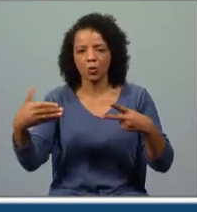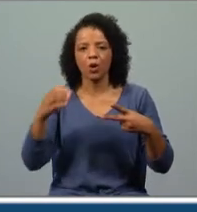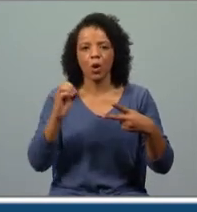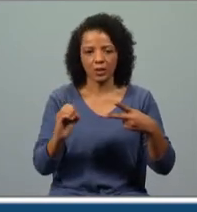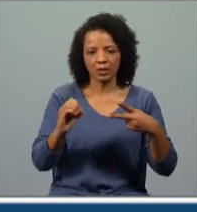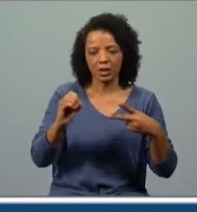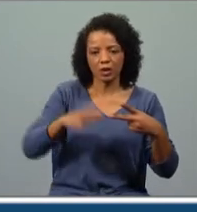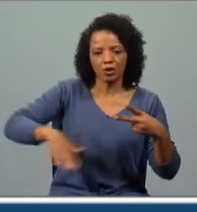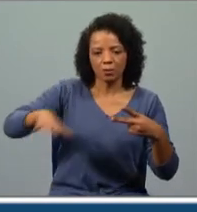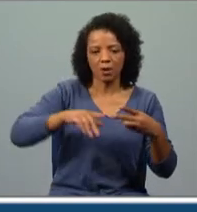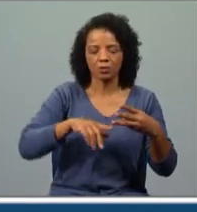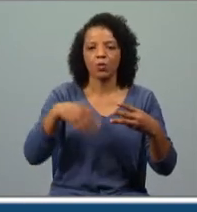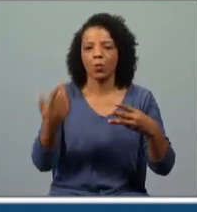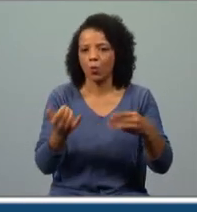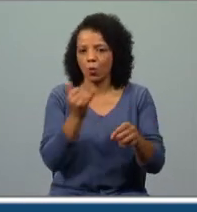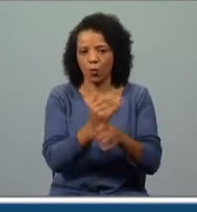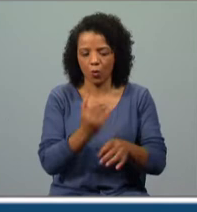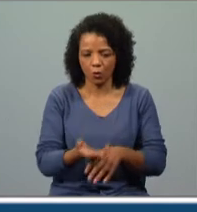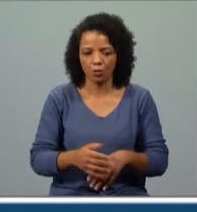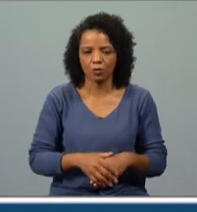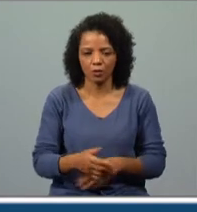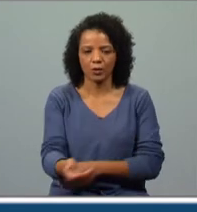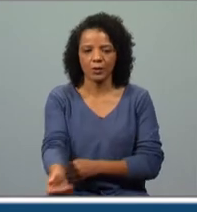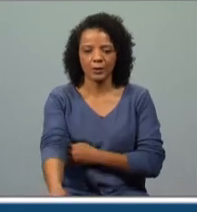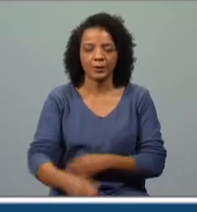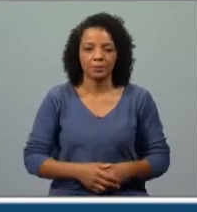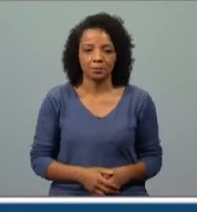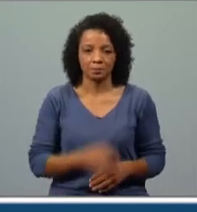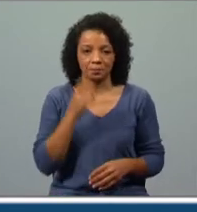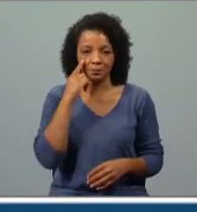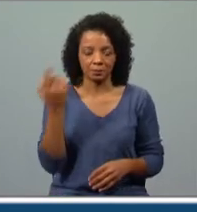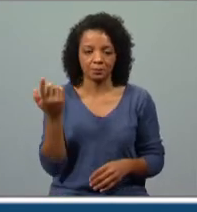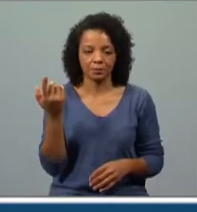Odisseia Espacial Hades em especial da segunda Voyage tanto como vez Esta Hades Space Odyssey 特別是來自第二次航行和這次一樣多